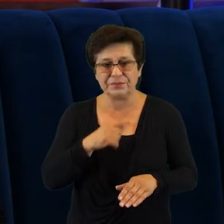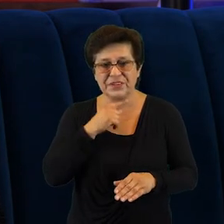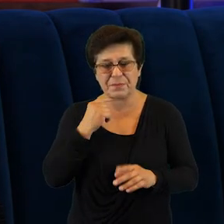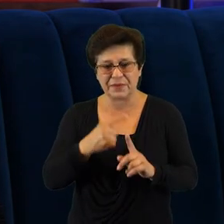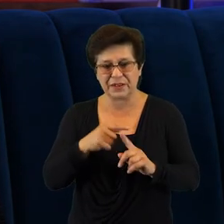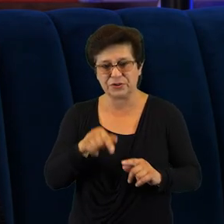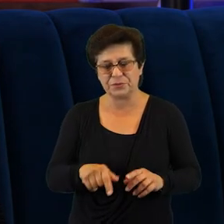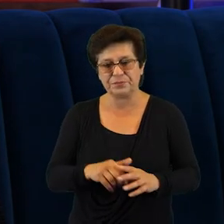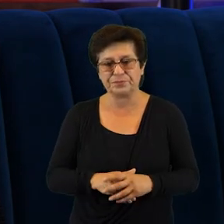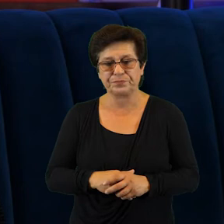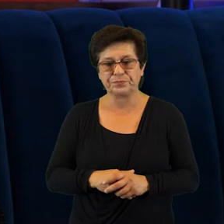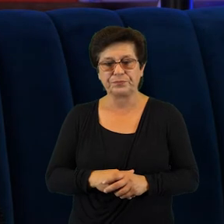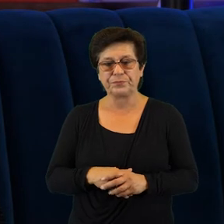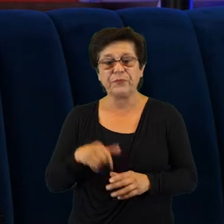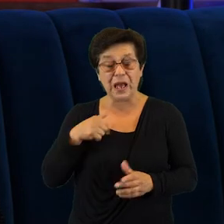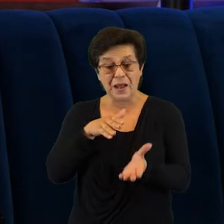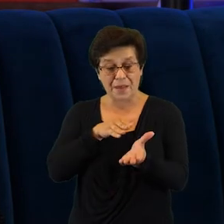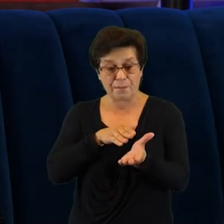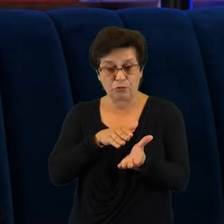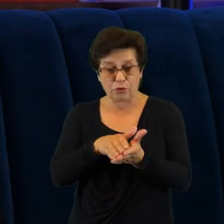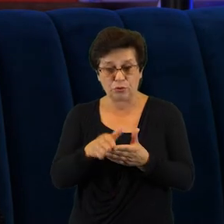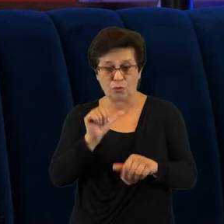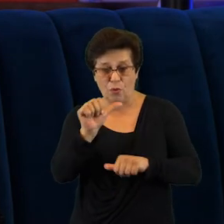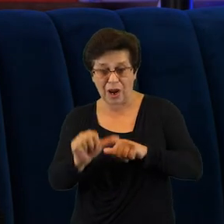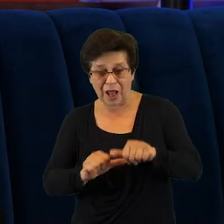Tak, na początku lat 90. prochy zostały sprowadzone